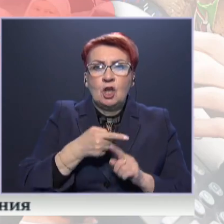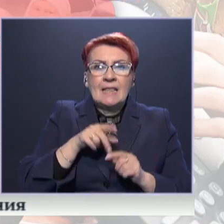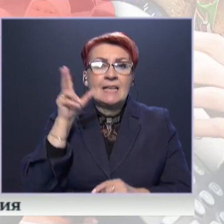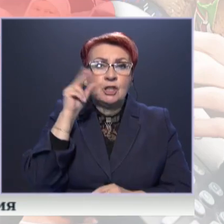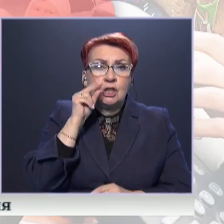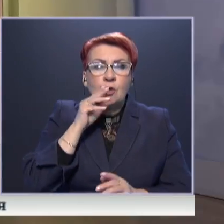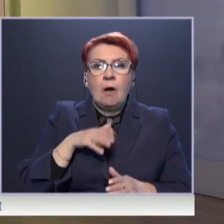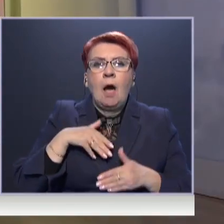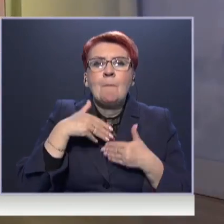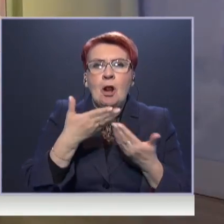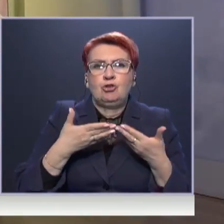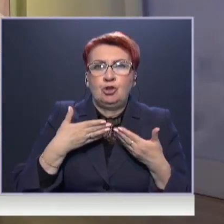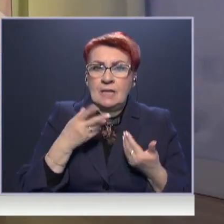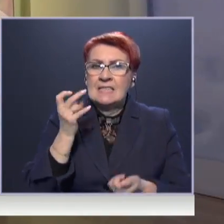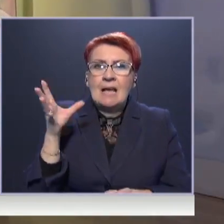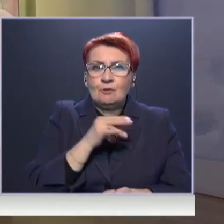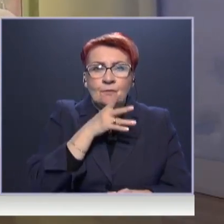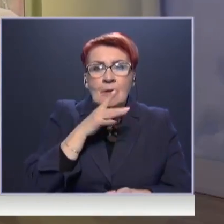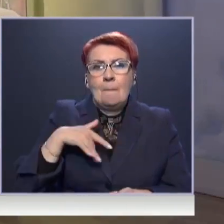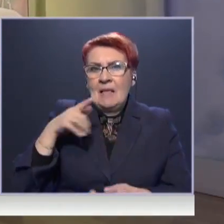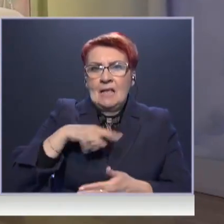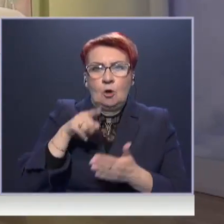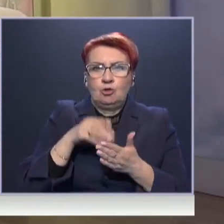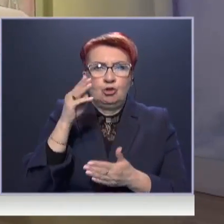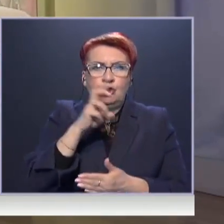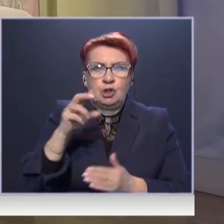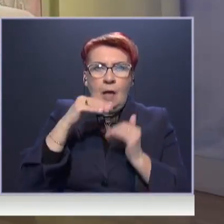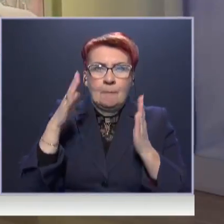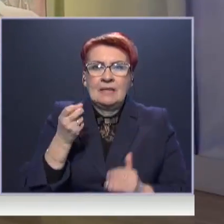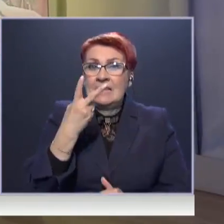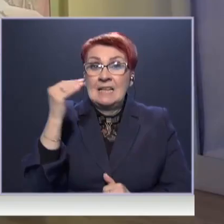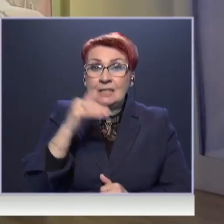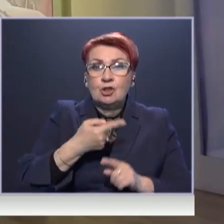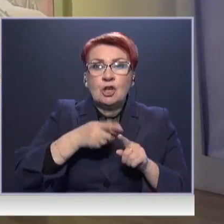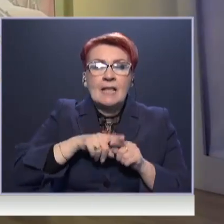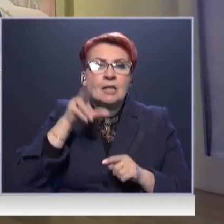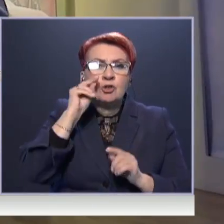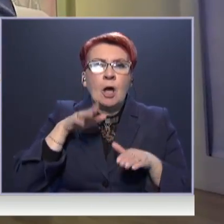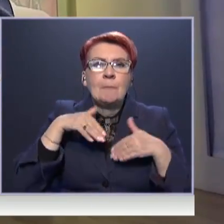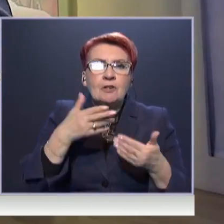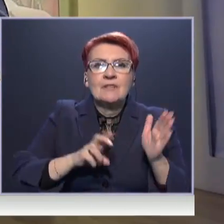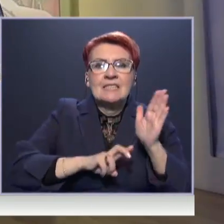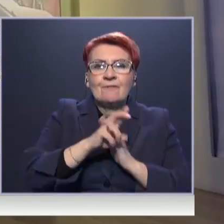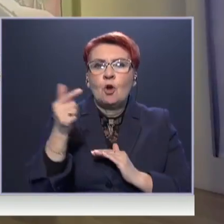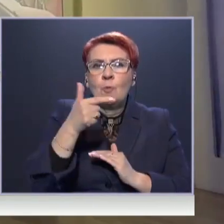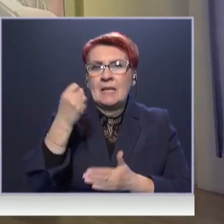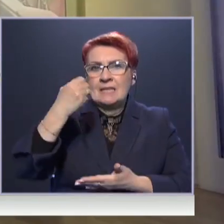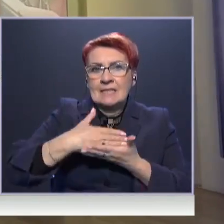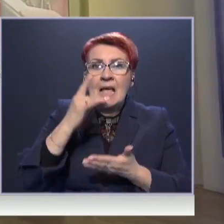обращений за все время в Белгородский штаб 13 тысяч это число обращений в церковный гуманитарный центр ростова-на-дону